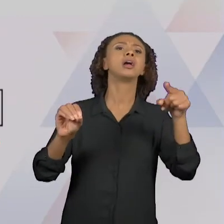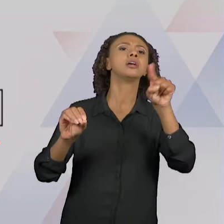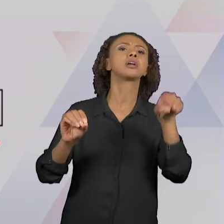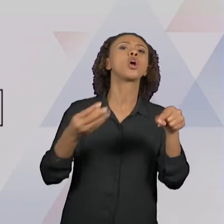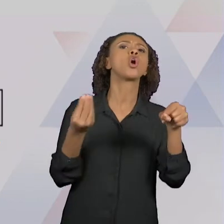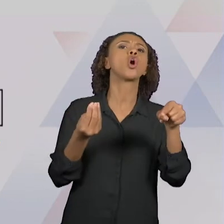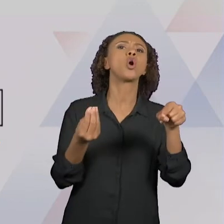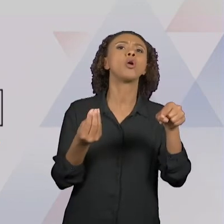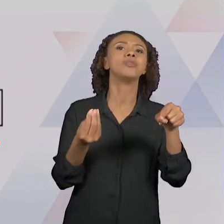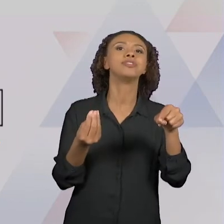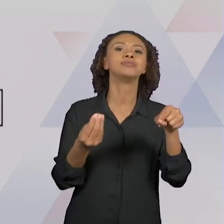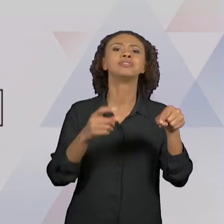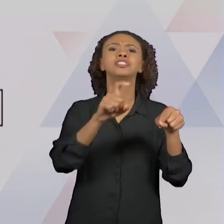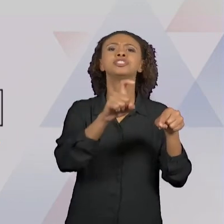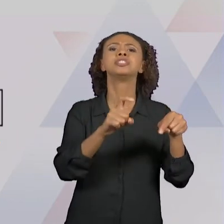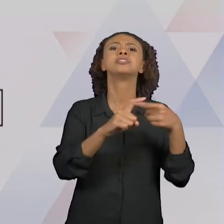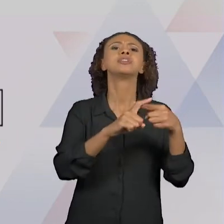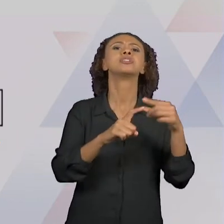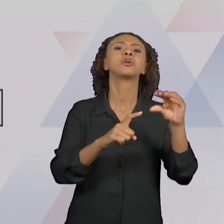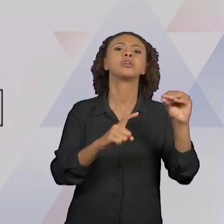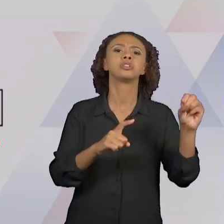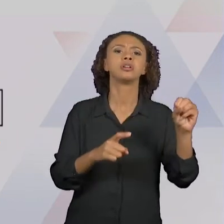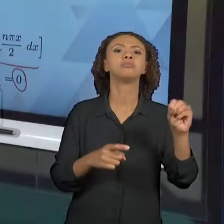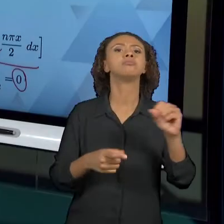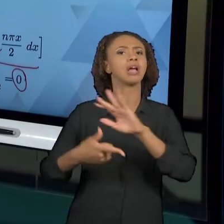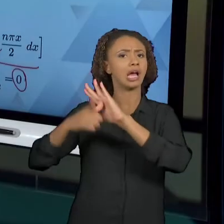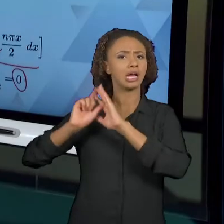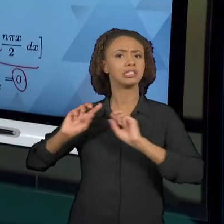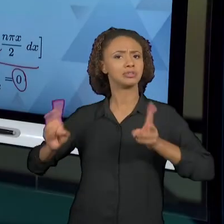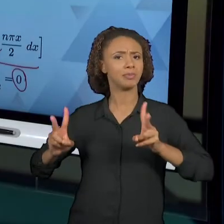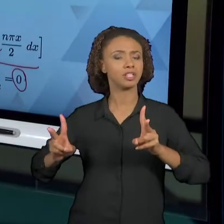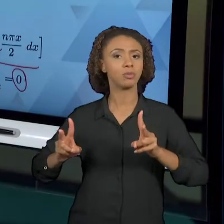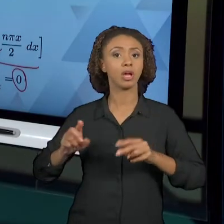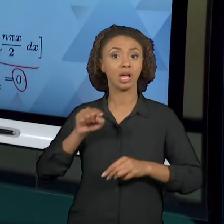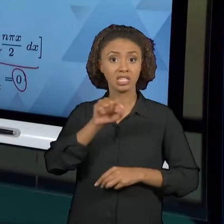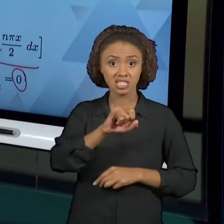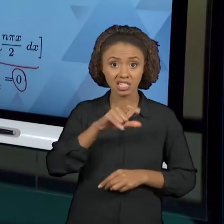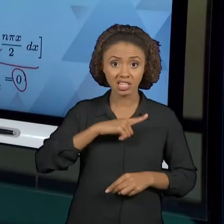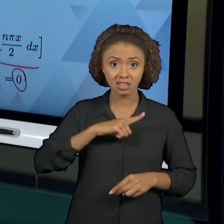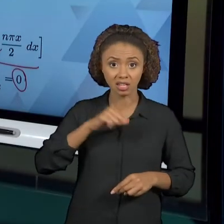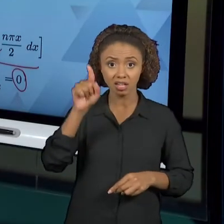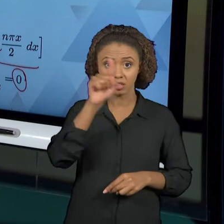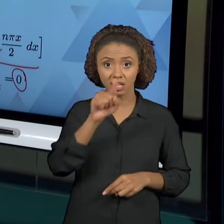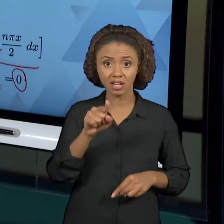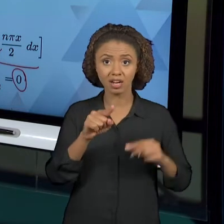VEZES COSSENO. COMO A GENTE VIU ANTERIORMENTE, CAIU NESSE TIPO DE INTEGRAL, A GENTE VAI RESOLVER